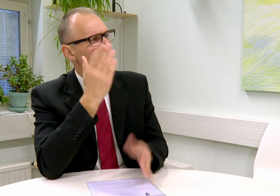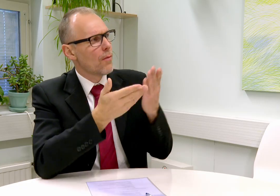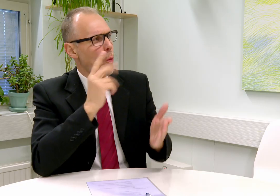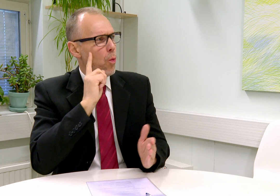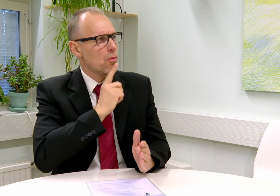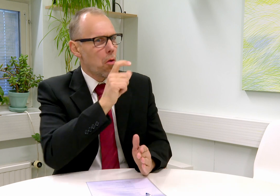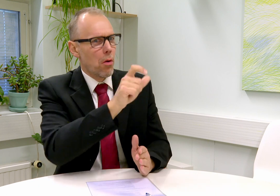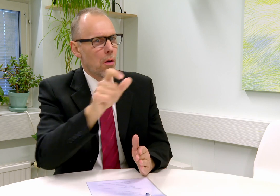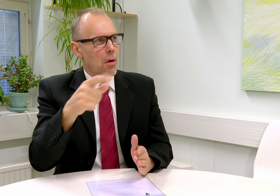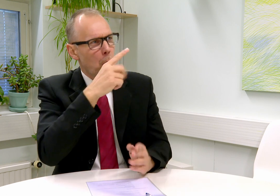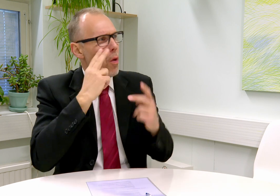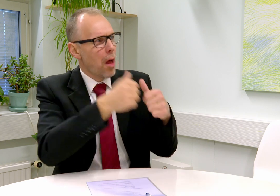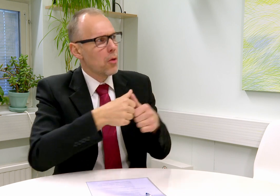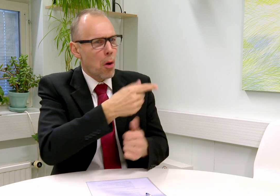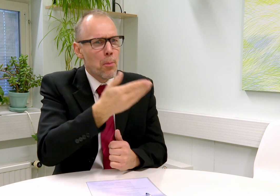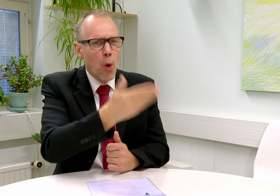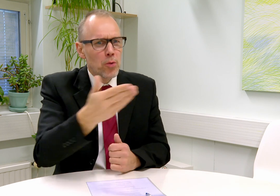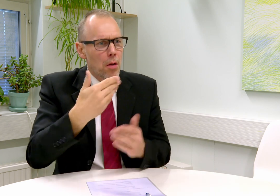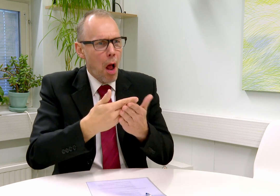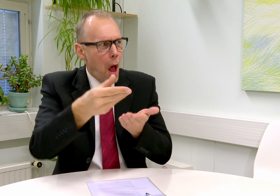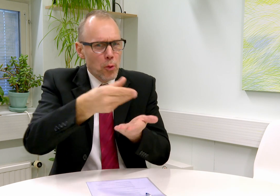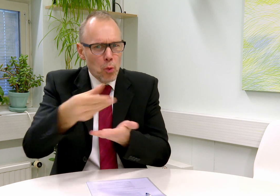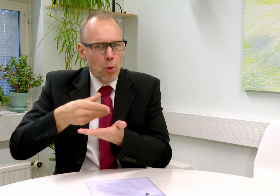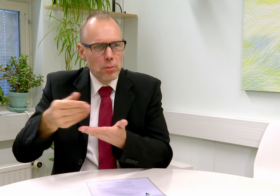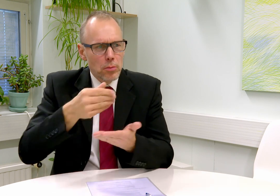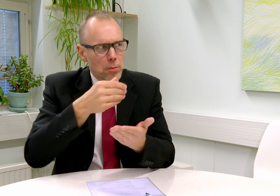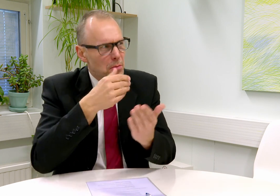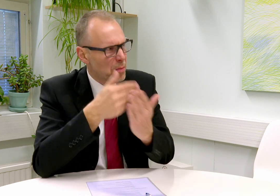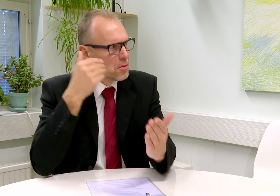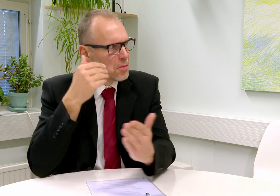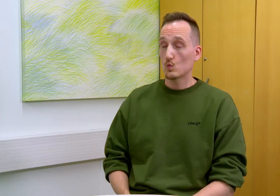Miksi Kuurojen Liitto pyytää rahaa ihan tavallisilta kuuroilta?